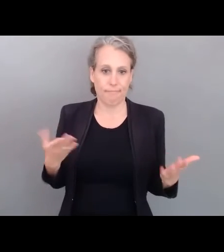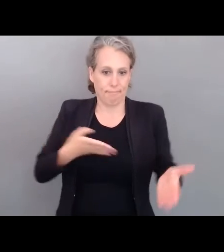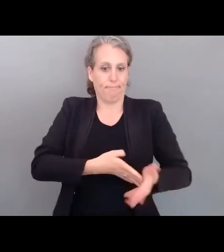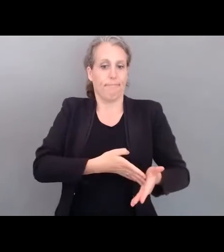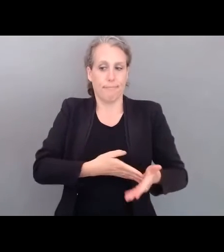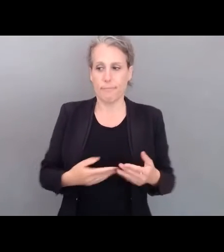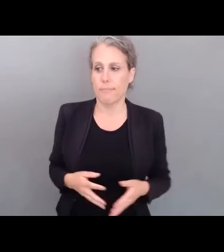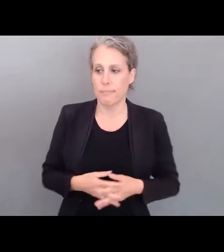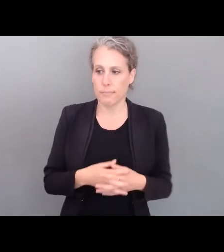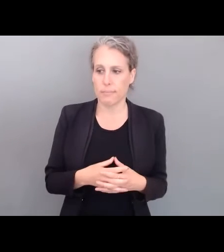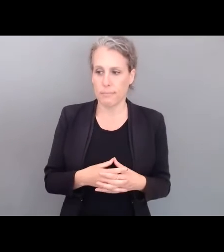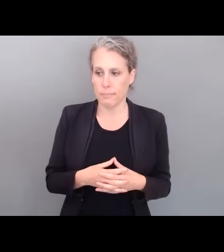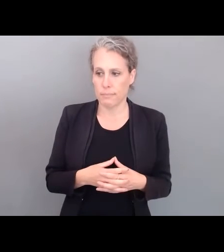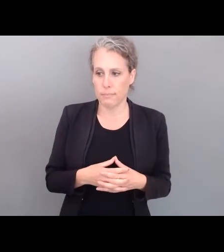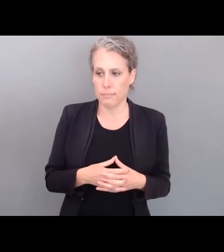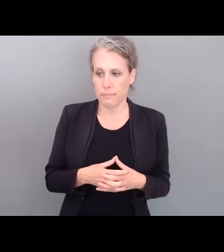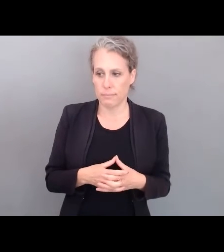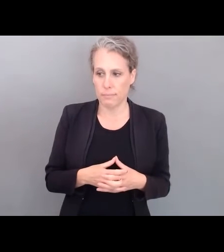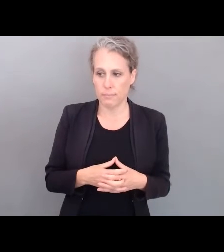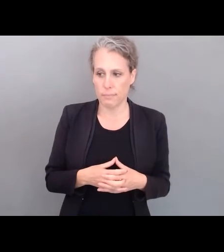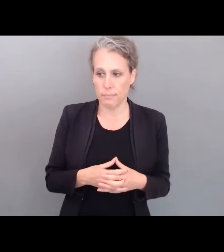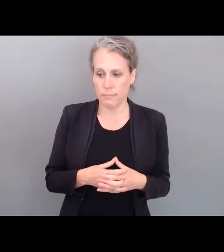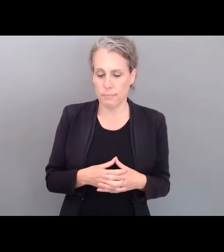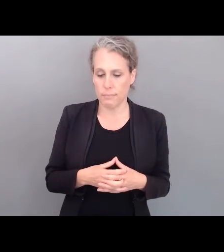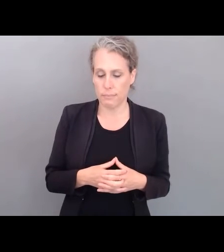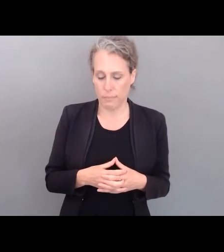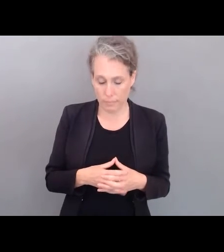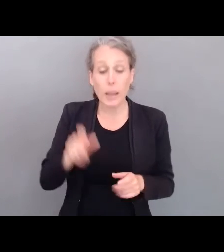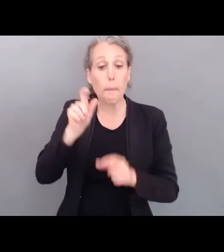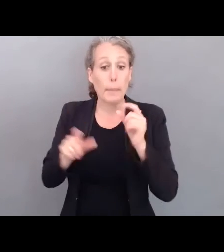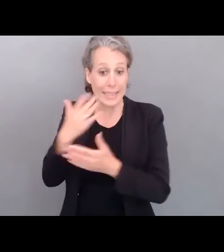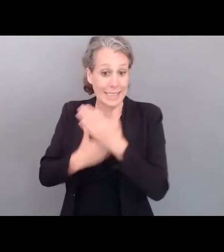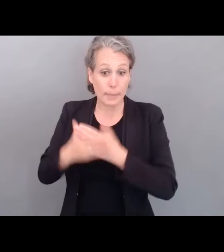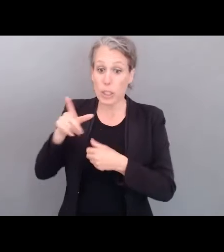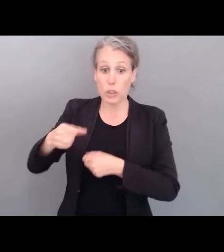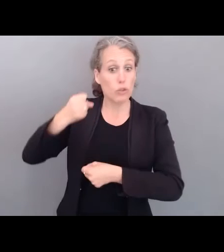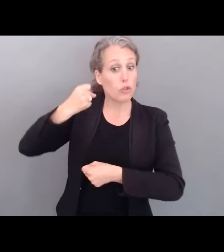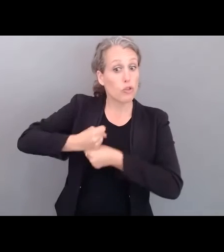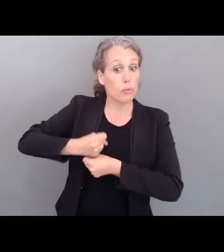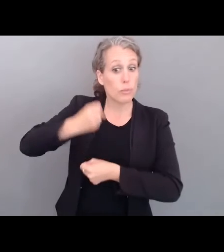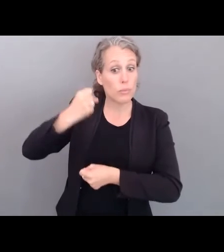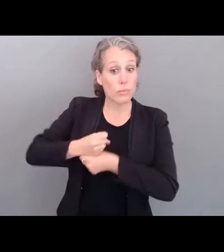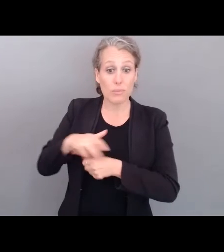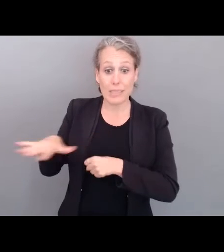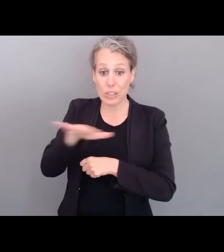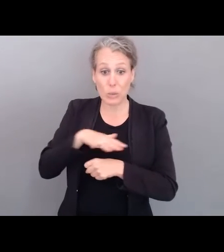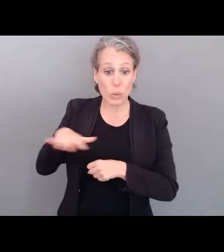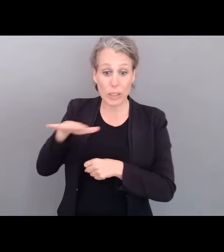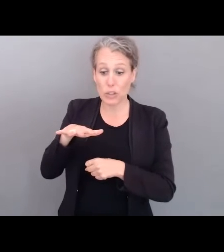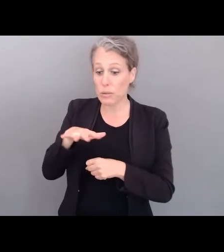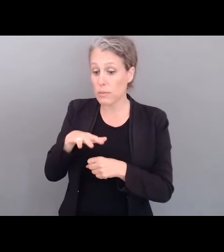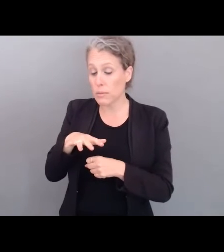discapacidad aún carecen de instalaciones de vacunación.